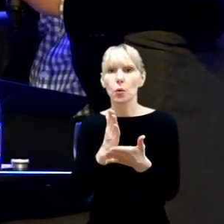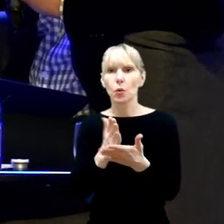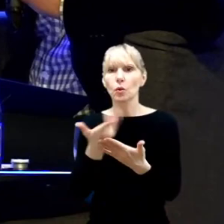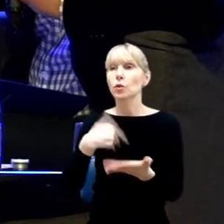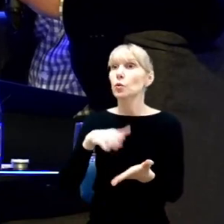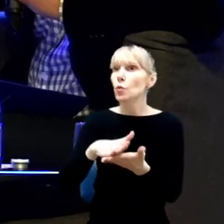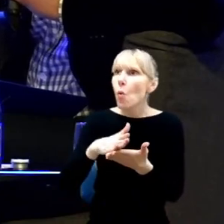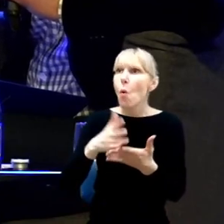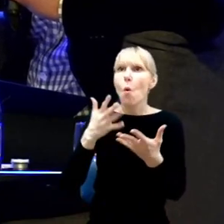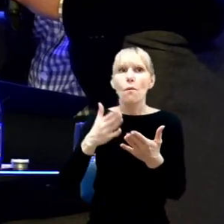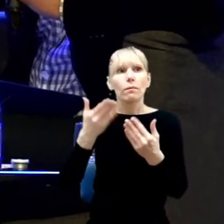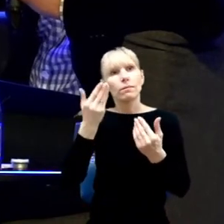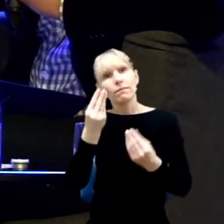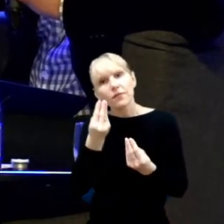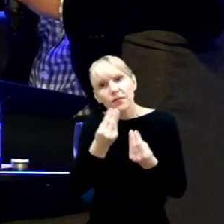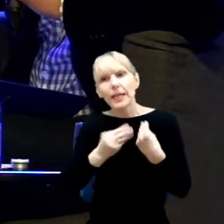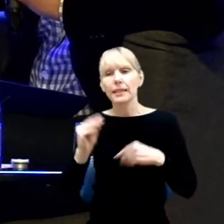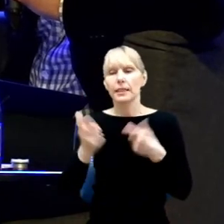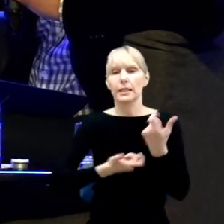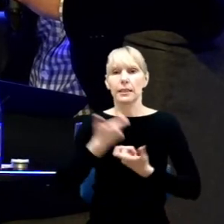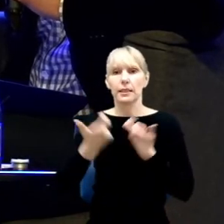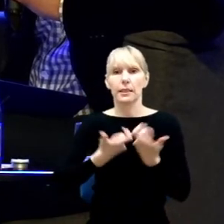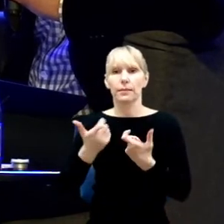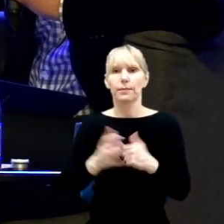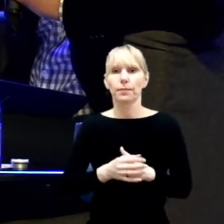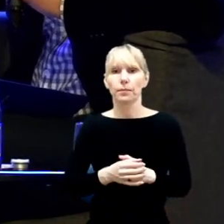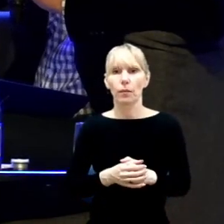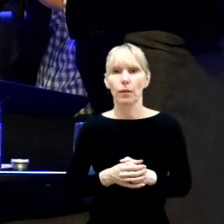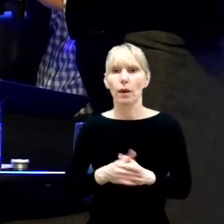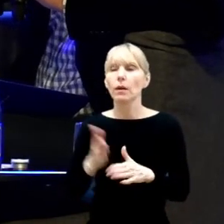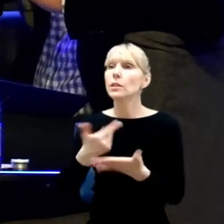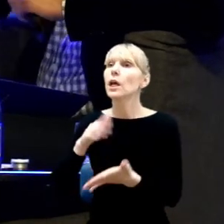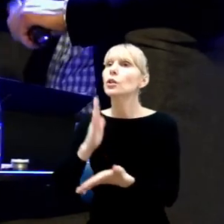mieszkaniowej, czyli robią coś nie tylko w zasobie komunalnym, tak?